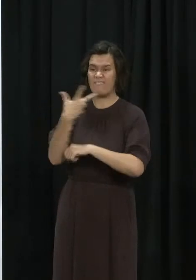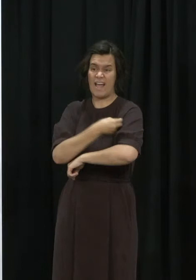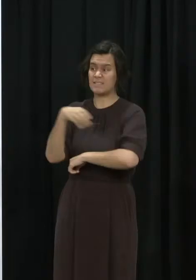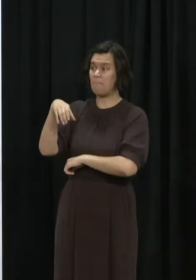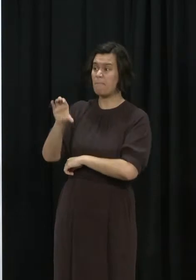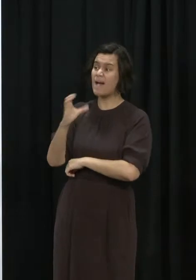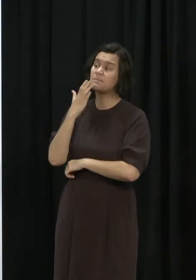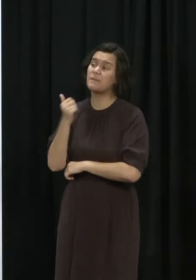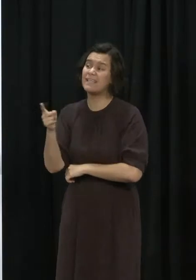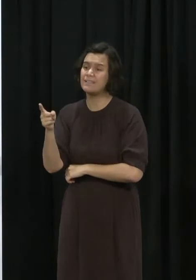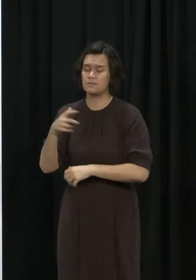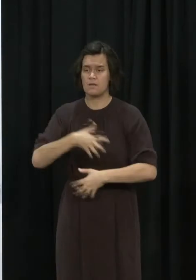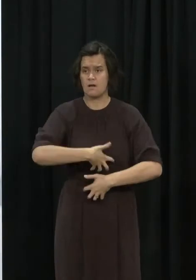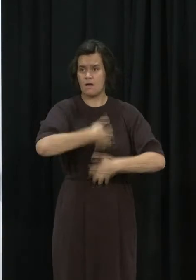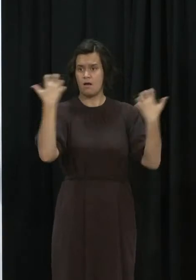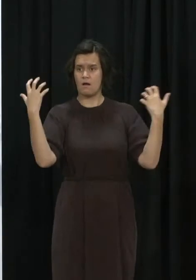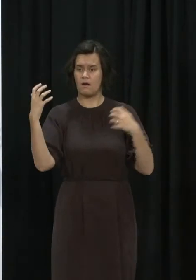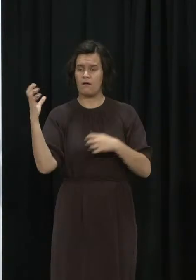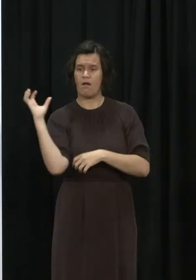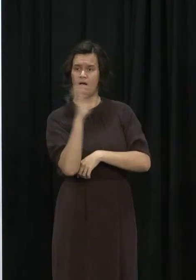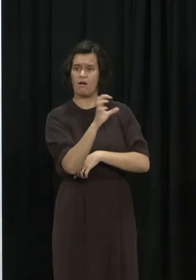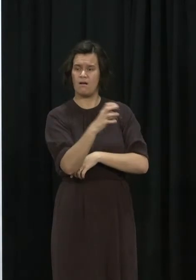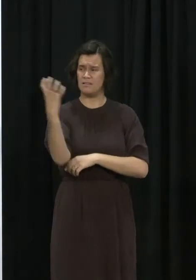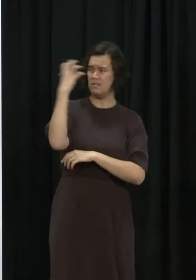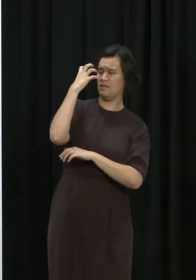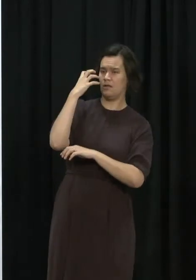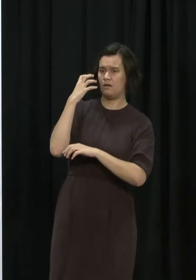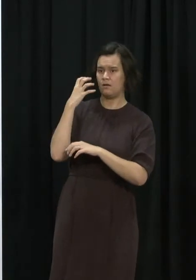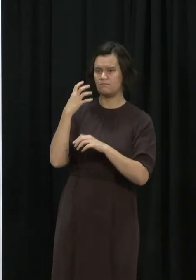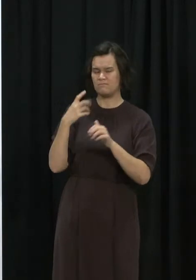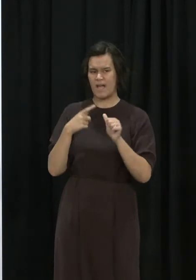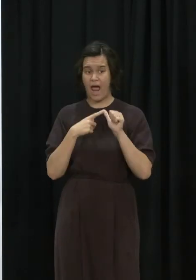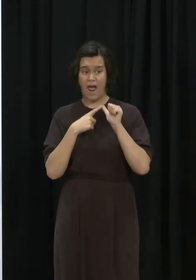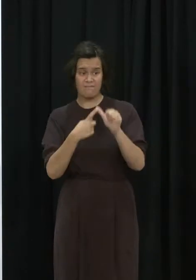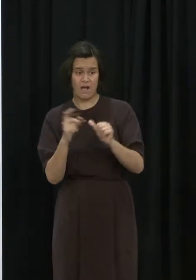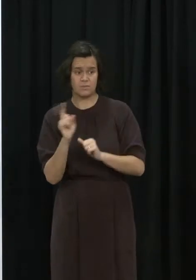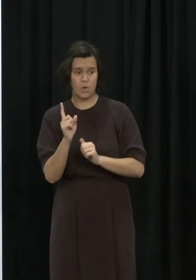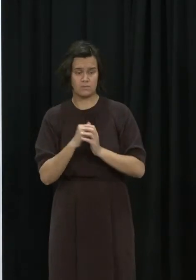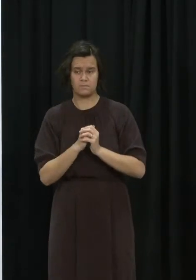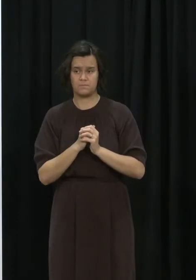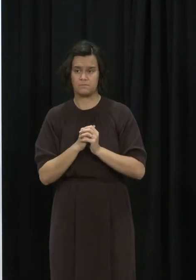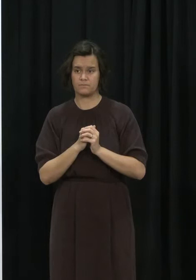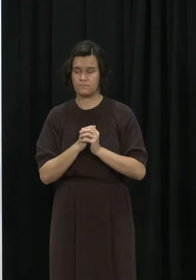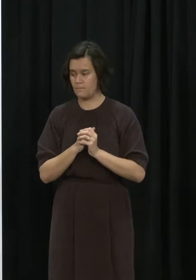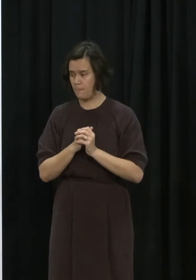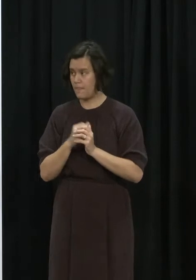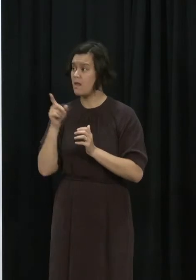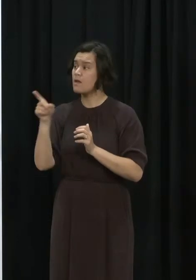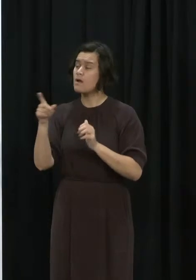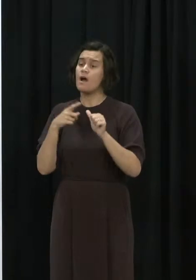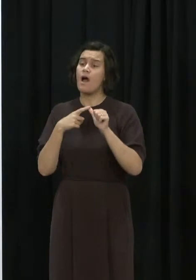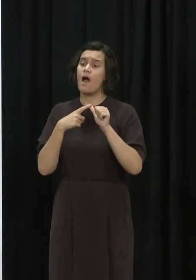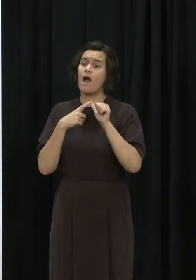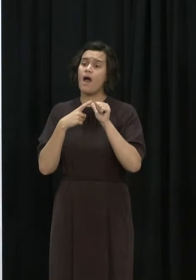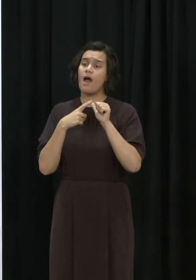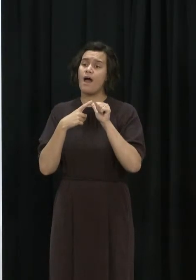ana. Ki te pehanga, kei te whiwhi ratou ngenge i te riri